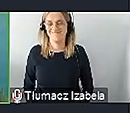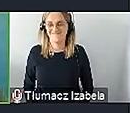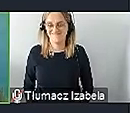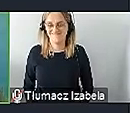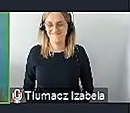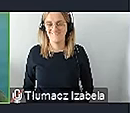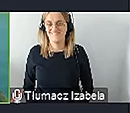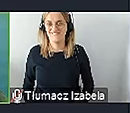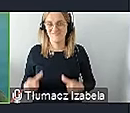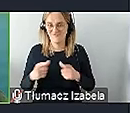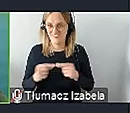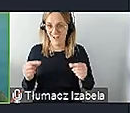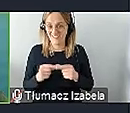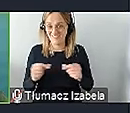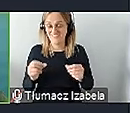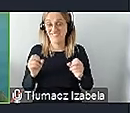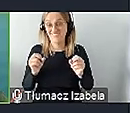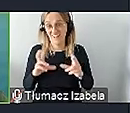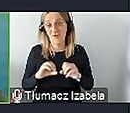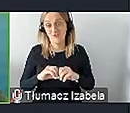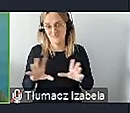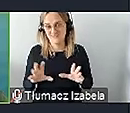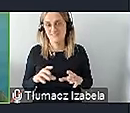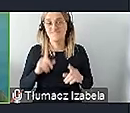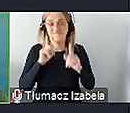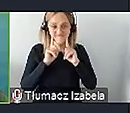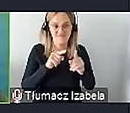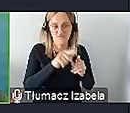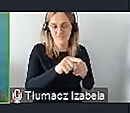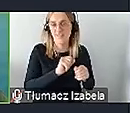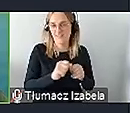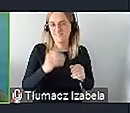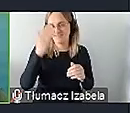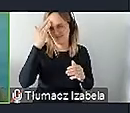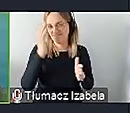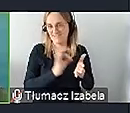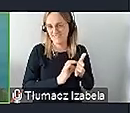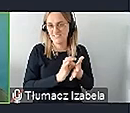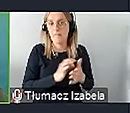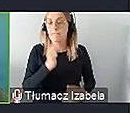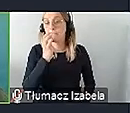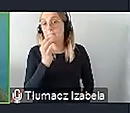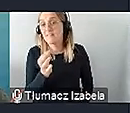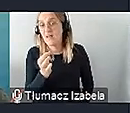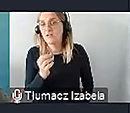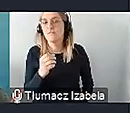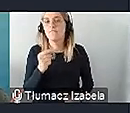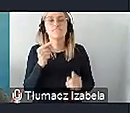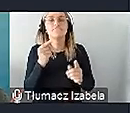"Jajko". Jajko rzeczywiście jest tutaj ikoną, natomiast pytanie jest, czego to będzie metafora.